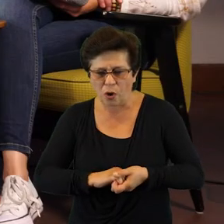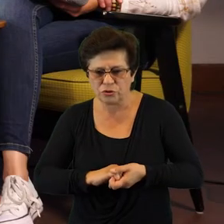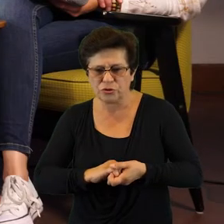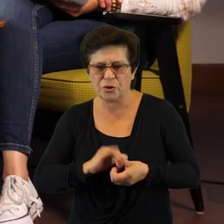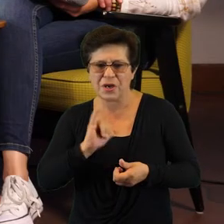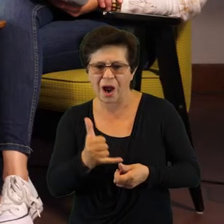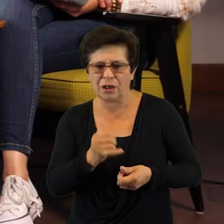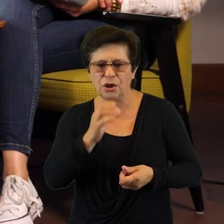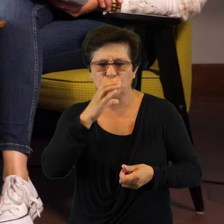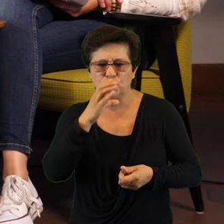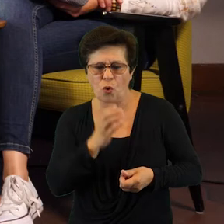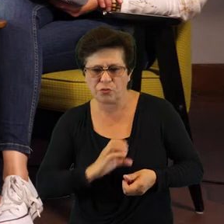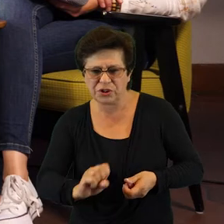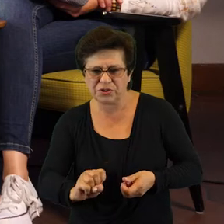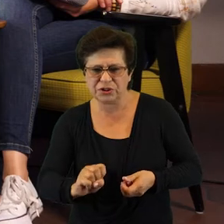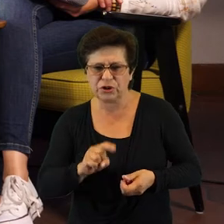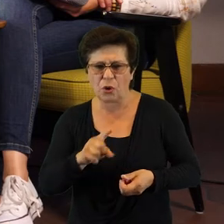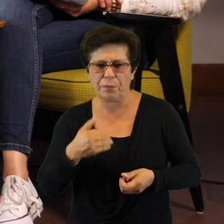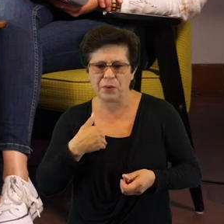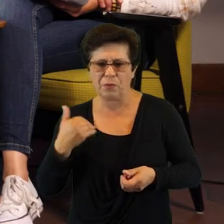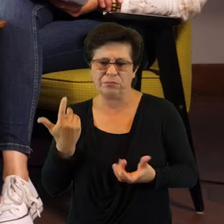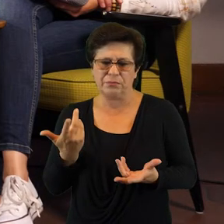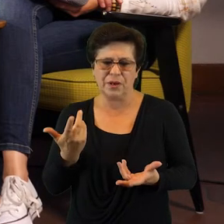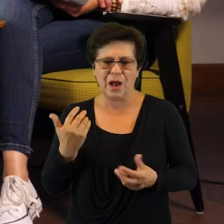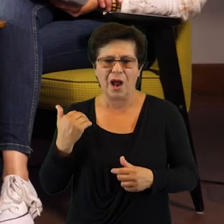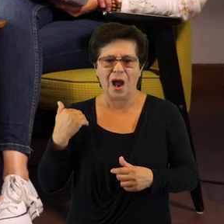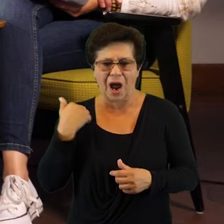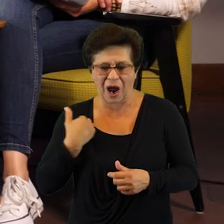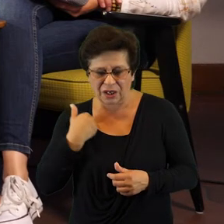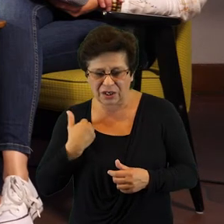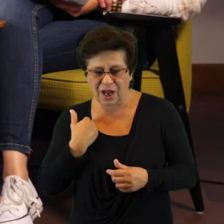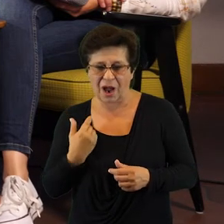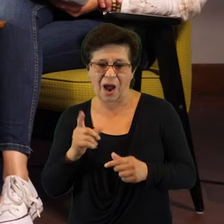brytyjski, ale w Rosji, pure nonsense